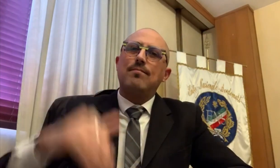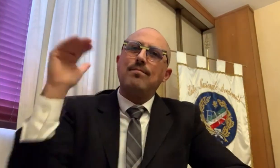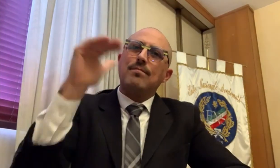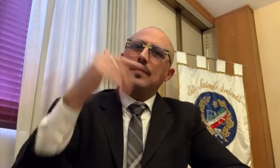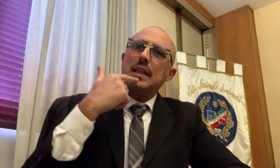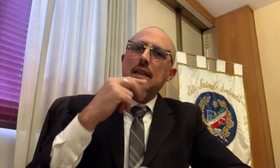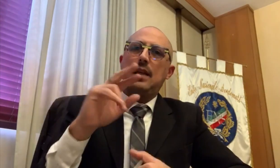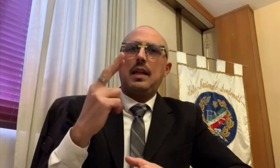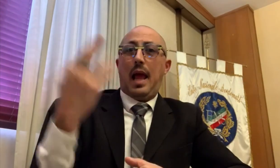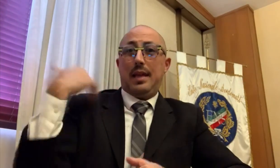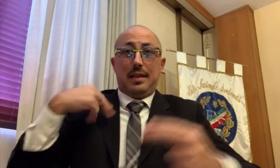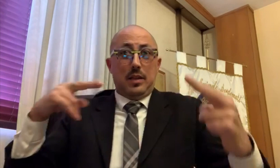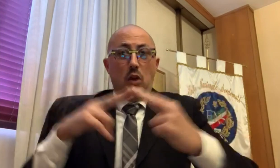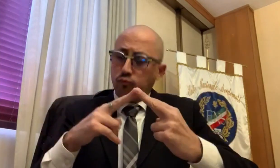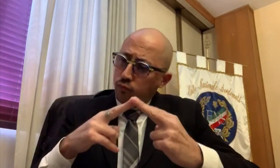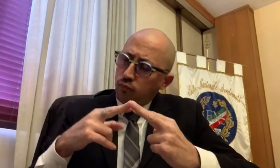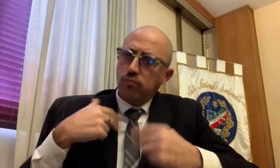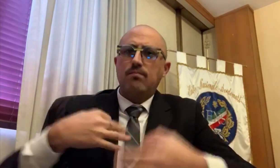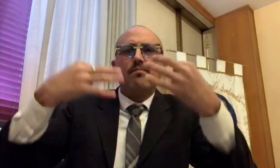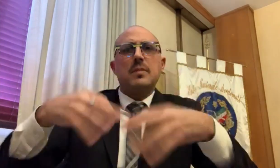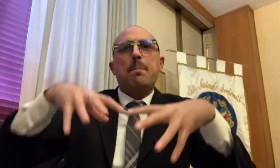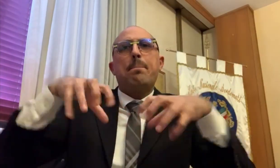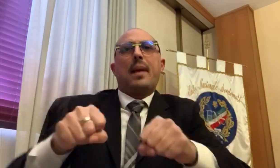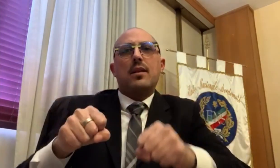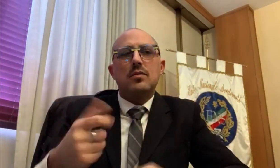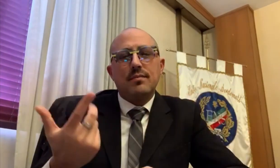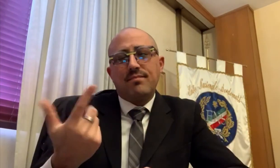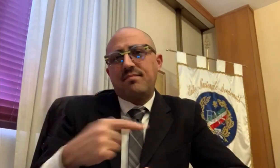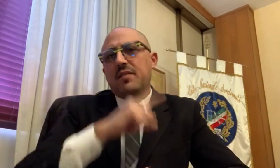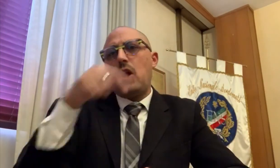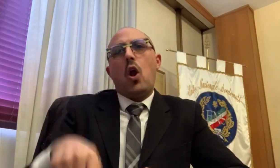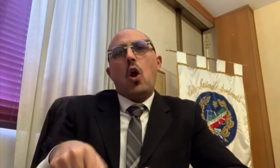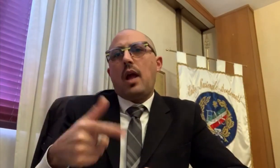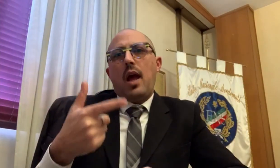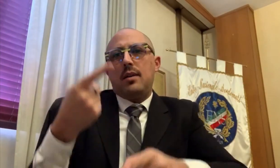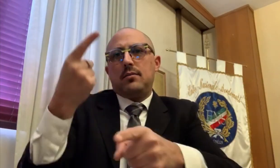poiché a seguito delle nostre richieste, in un momento di incontro, la Rai ci aveva assicurato il suo impegno,